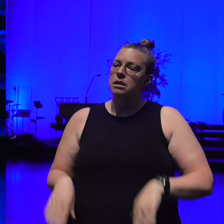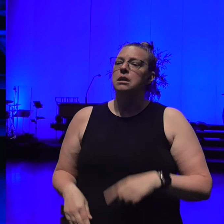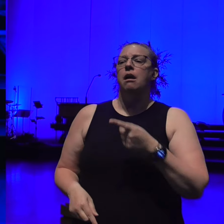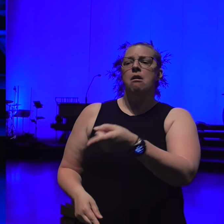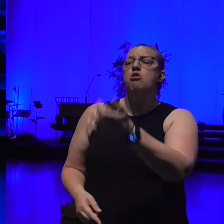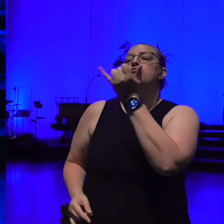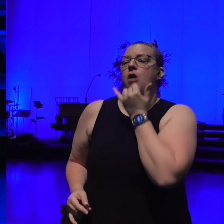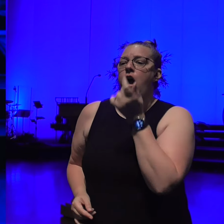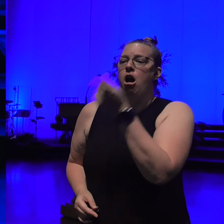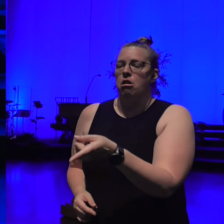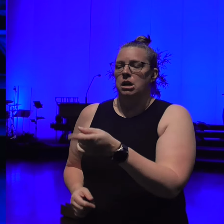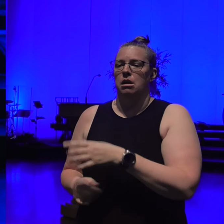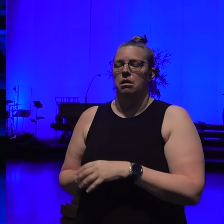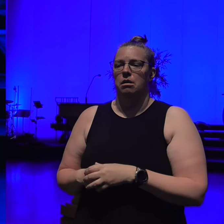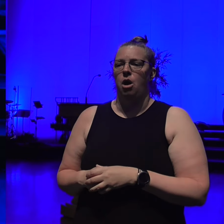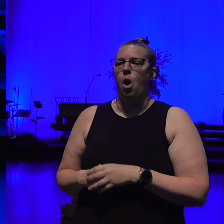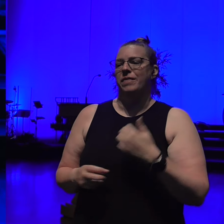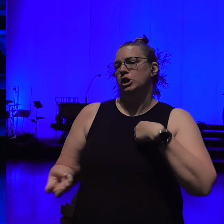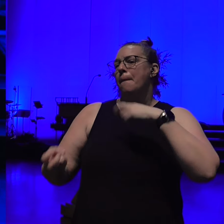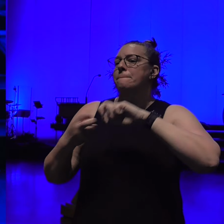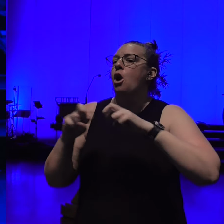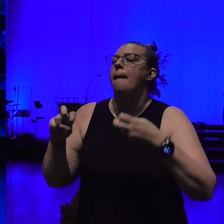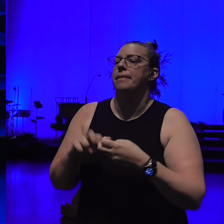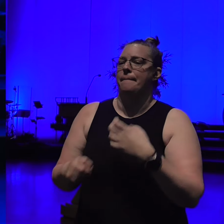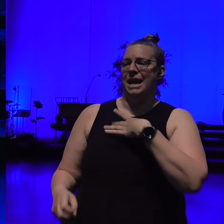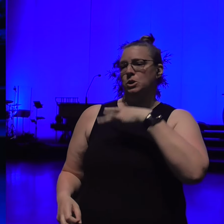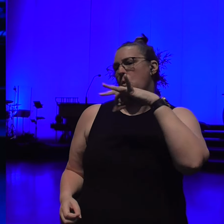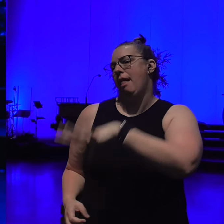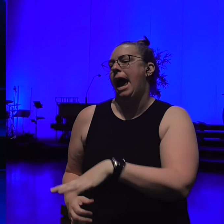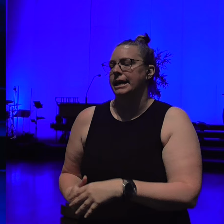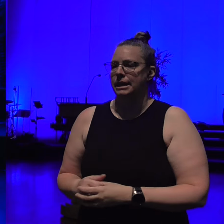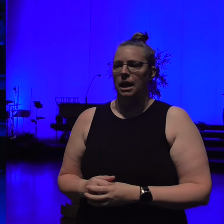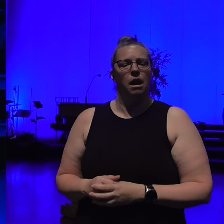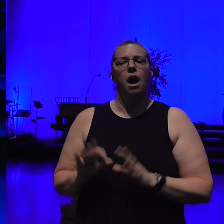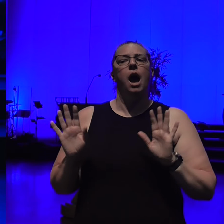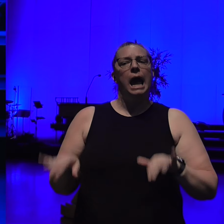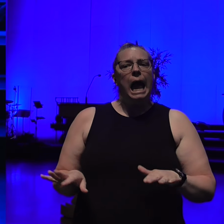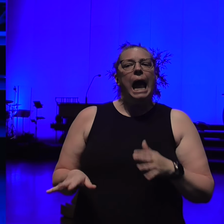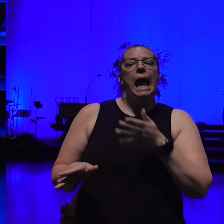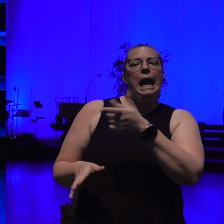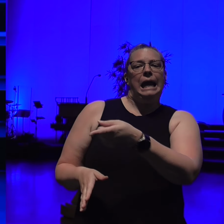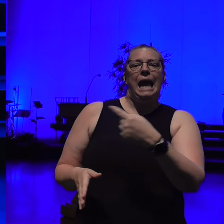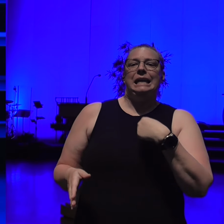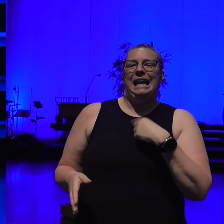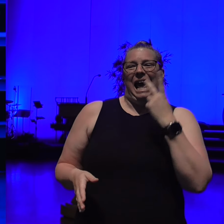estás haciendo o que no me gusta que hagas eso, sino para compartir, oye, ¿puedo compartir una forma para que me ames